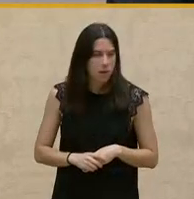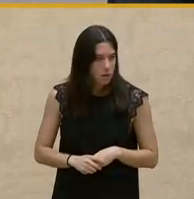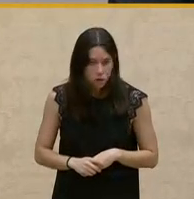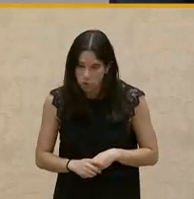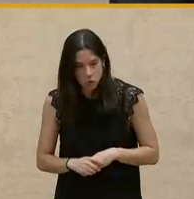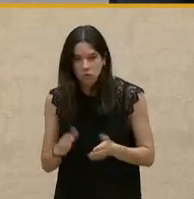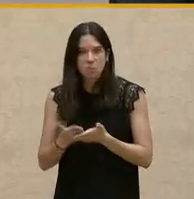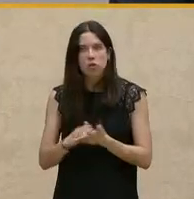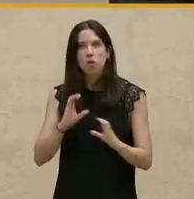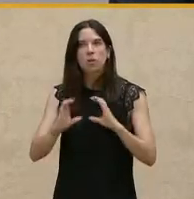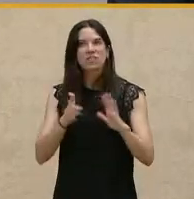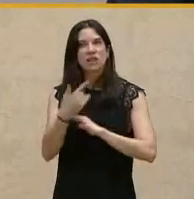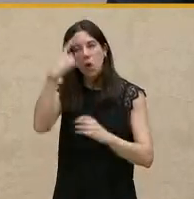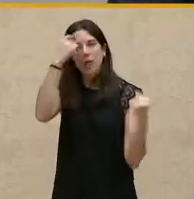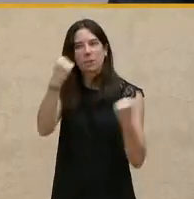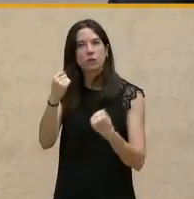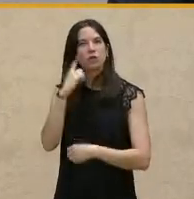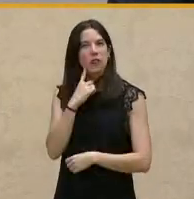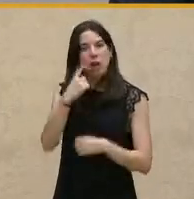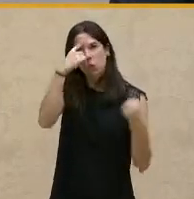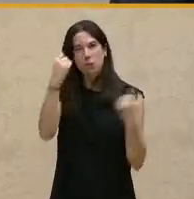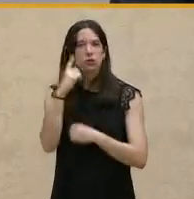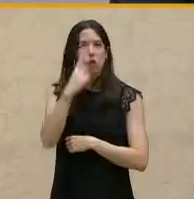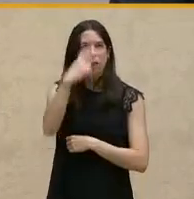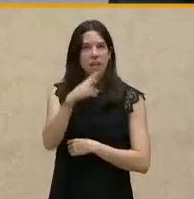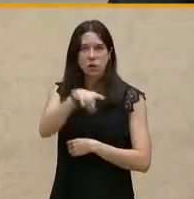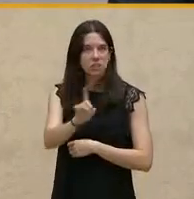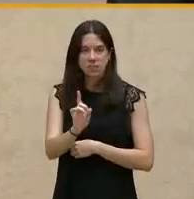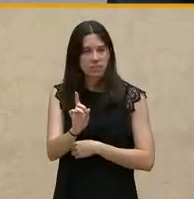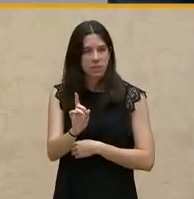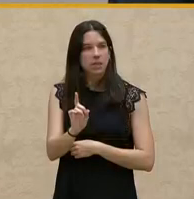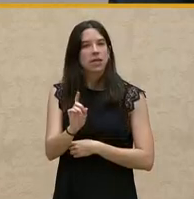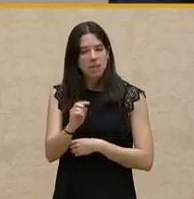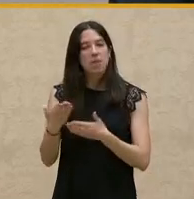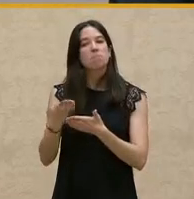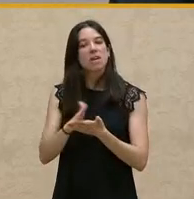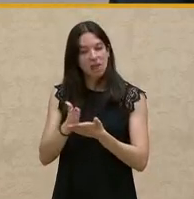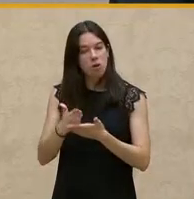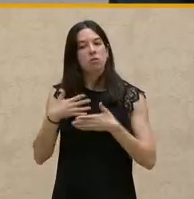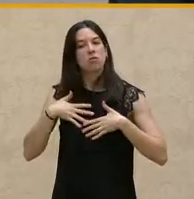ser experto en sordera o experto en sordoceguera, hay que volver a preparar a las entidades y a